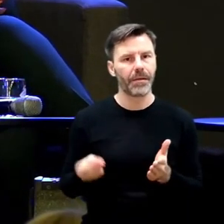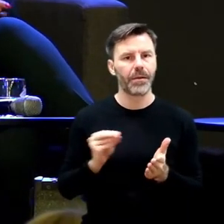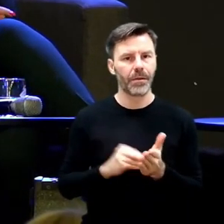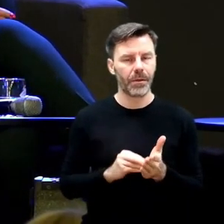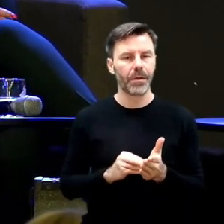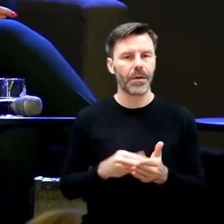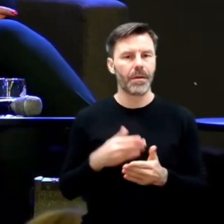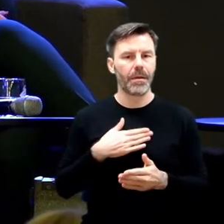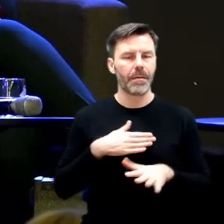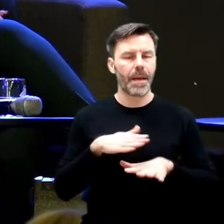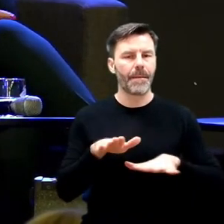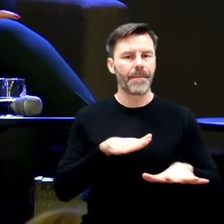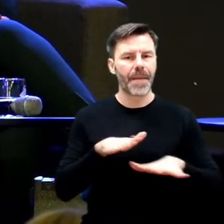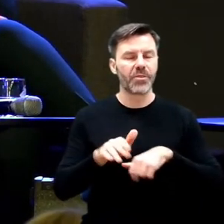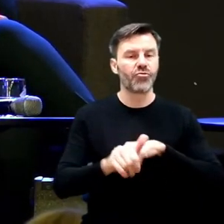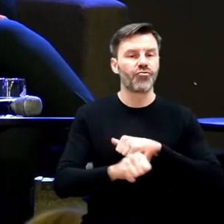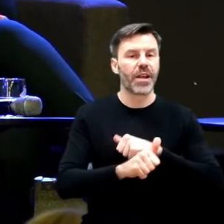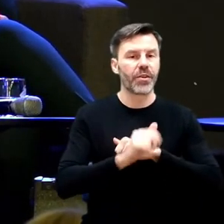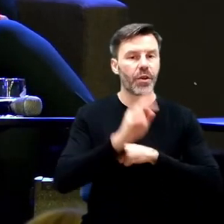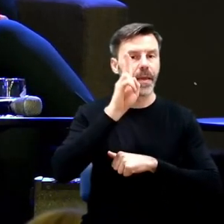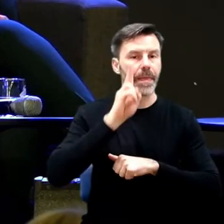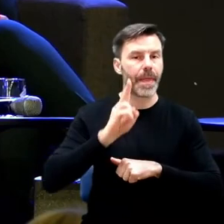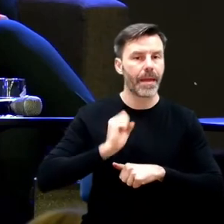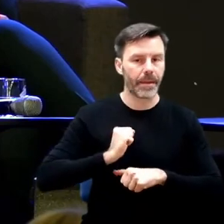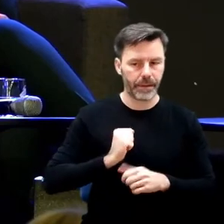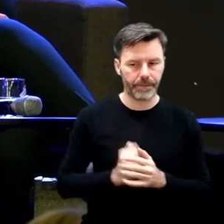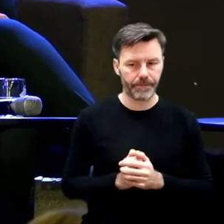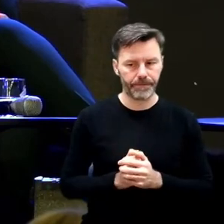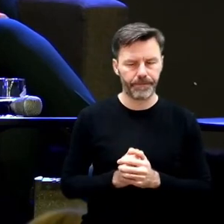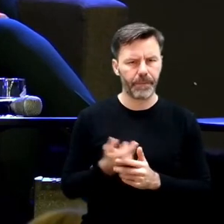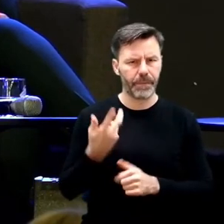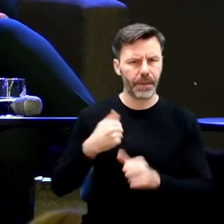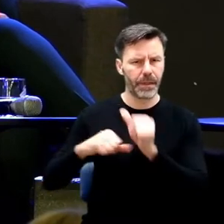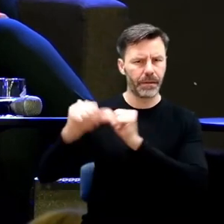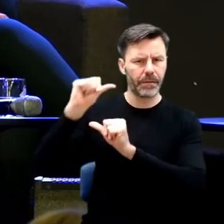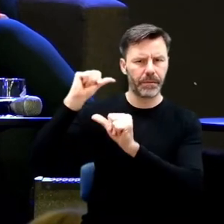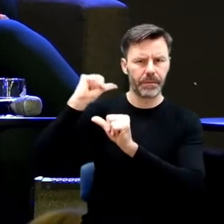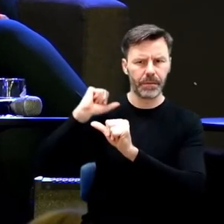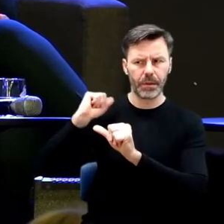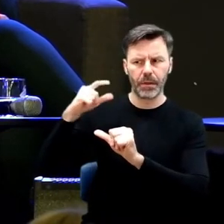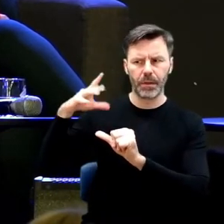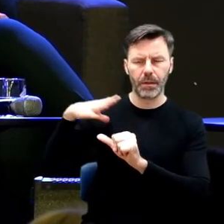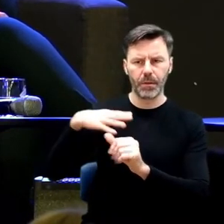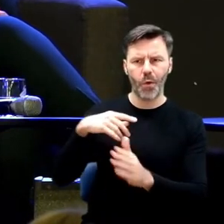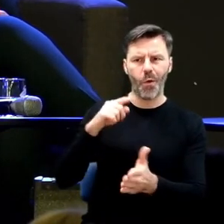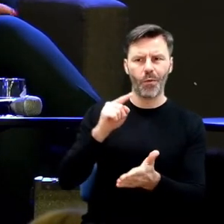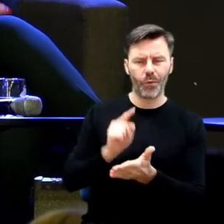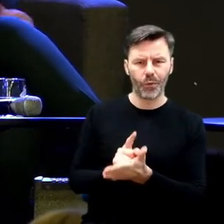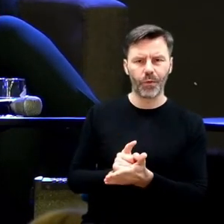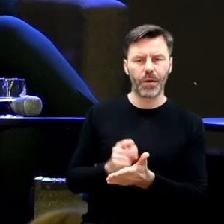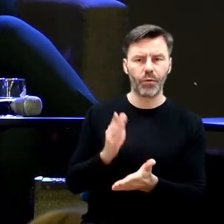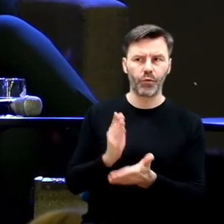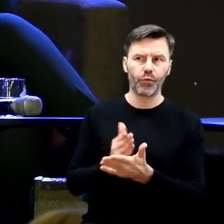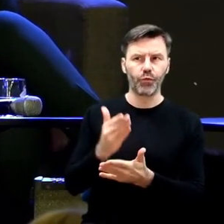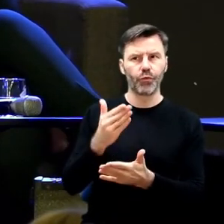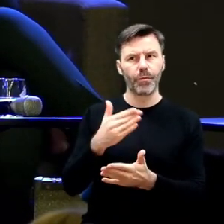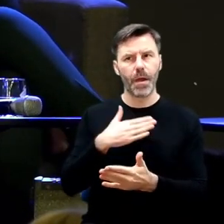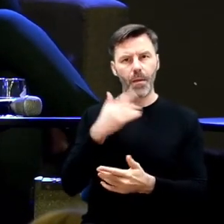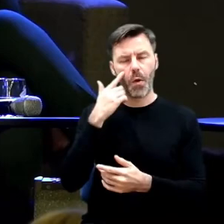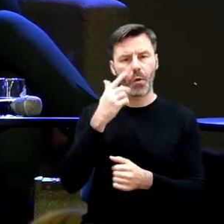Udało nam się kilka lat temu przyciągnąć i mamy systematycznie w naszej szkole, w internecie około 40 uczniów z Ukrainy.